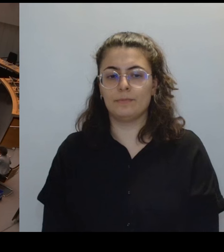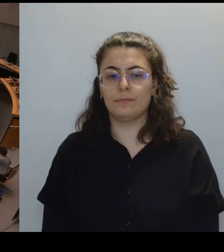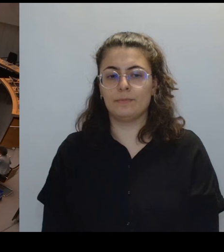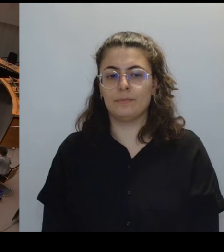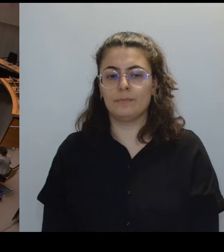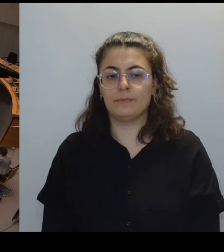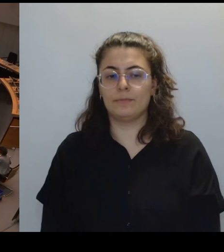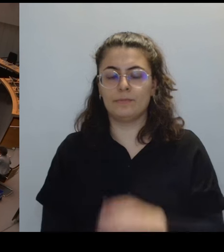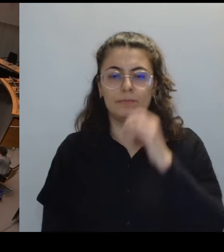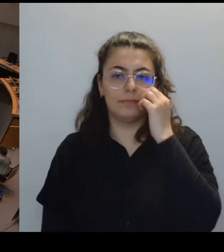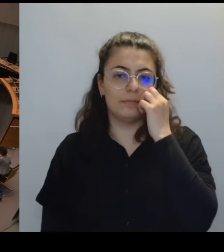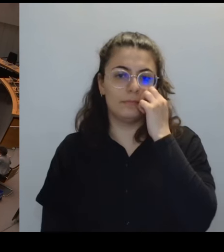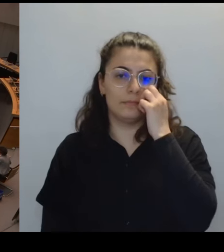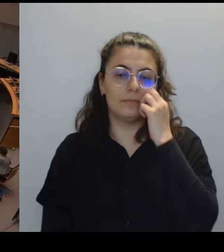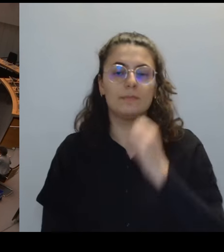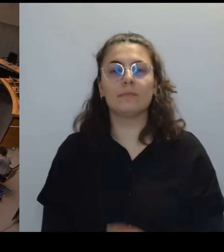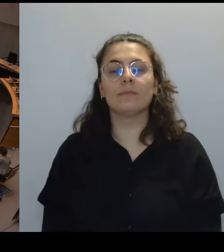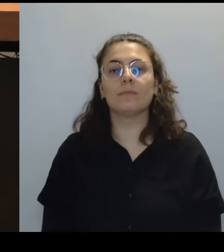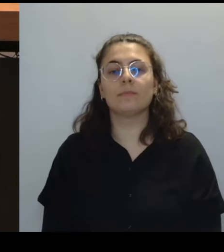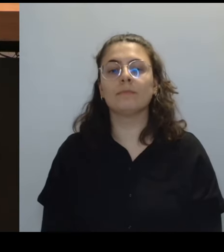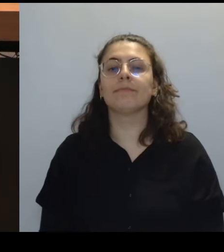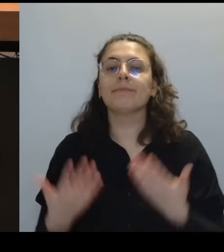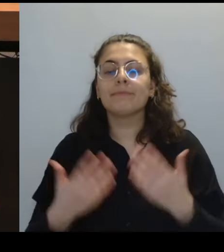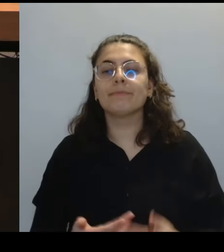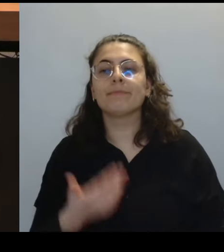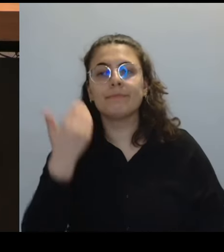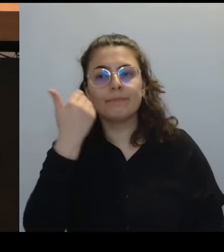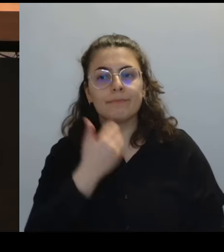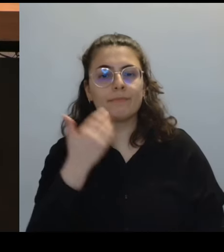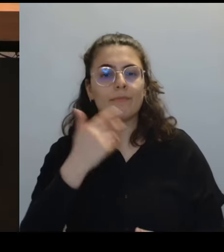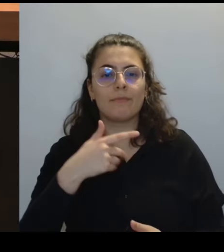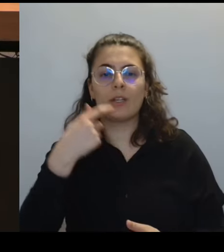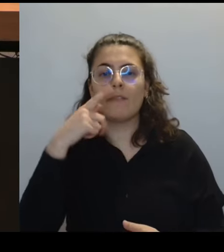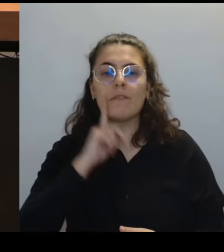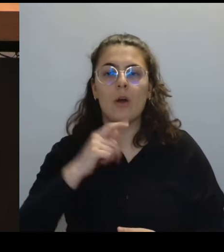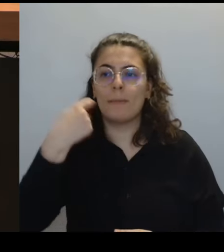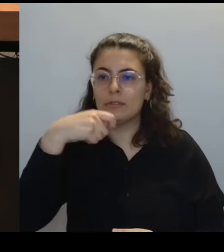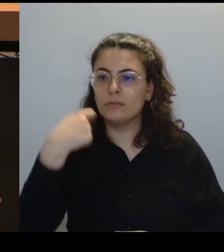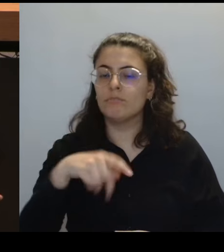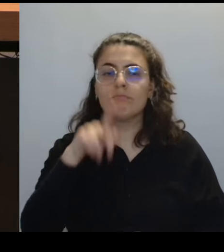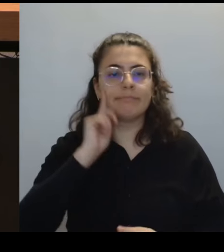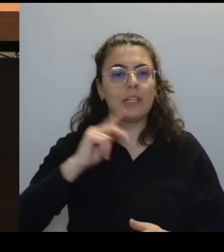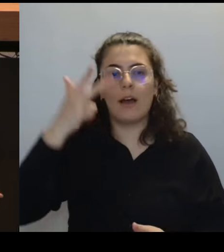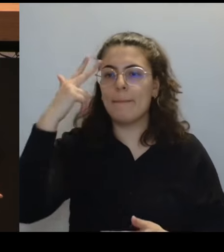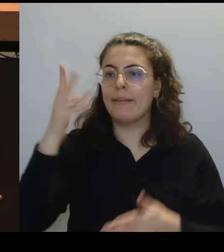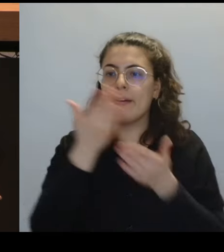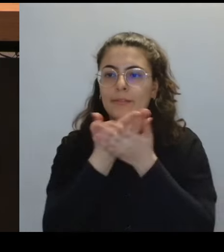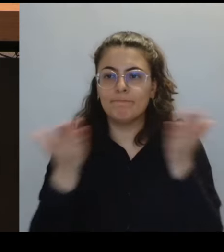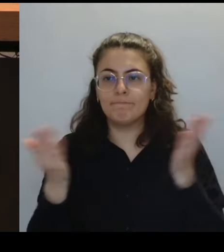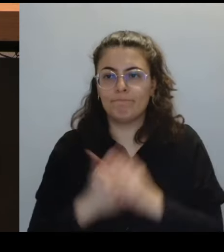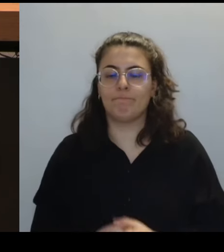(Rednerwechsel) Sehr geehrte Frau Präsidentin! Meine sehr verehrten Damen und Herren. Liebe Frau Kollegin Eralp.